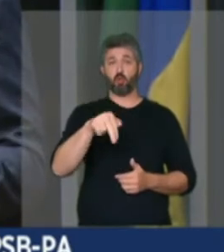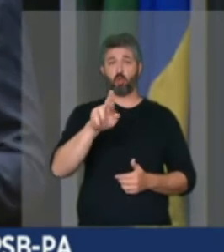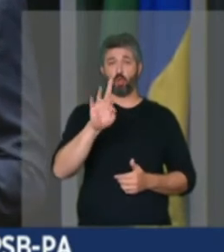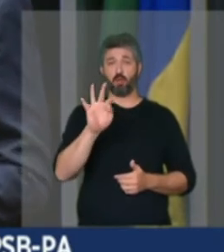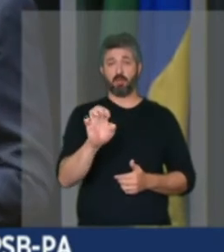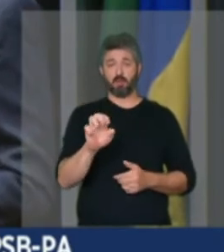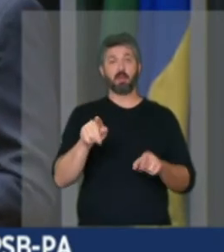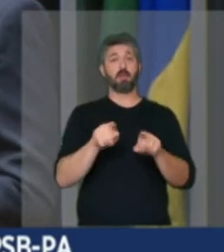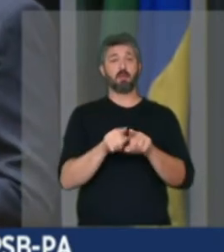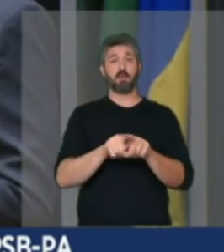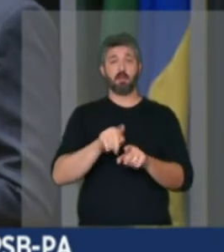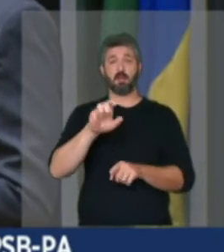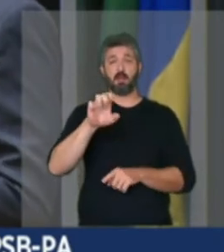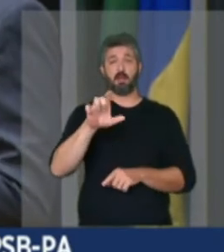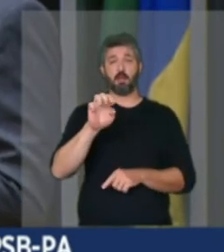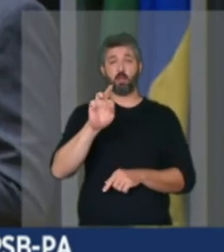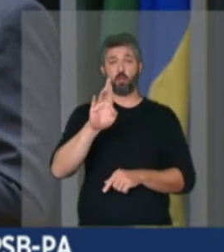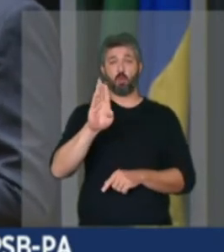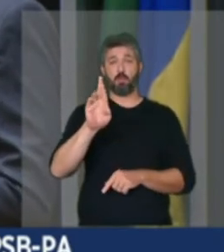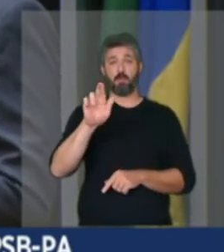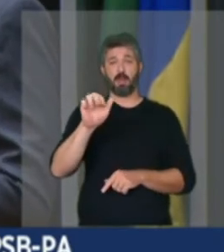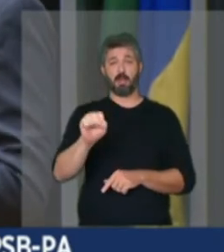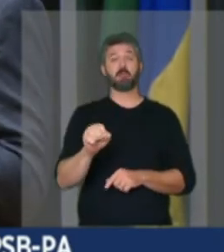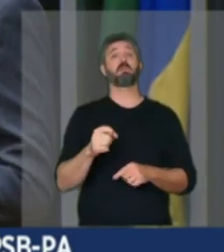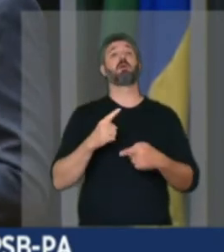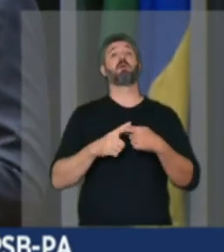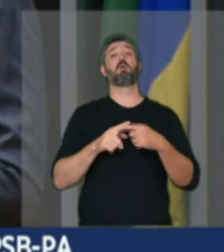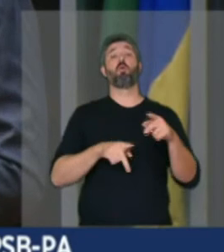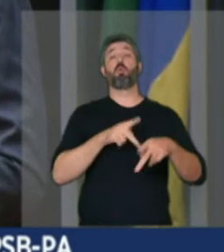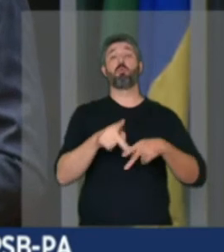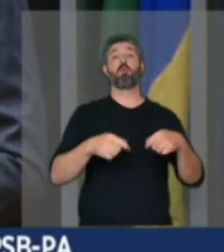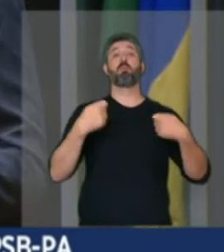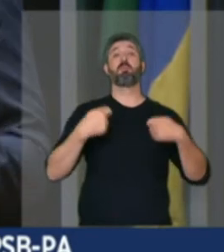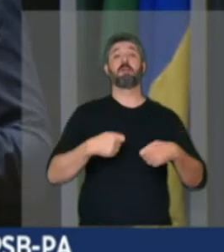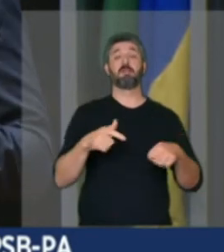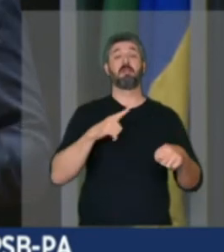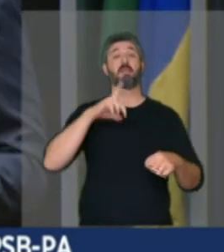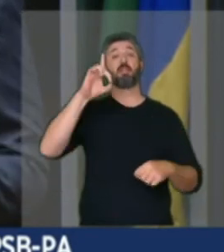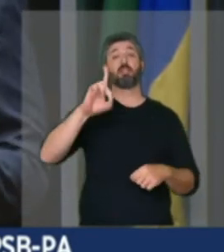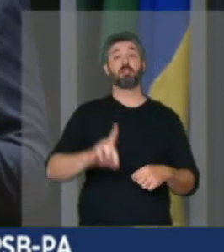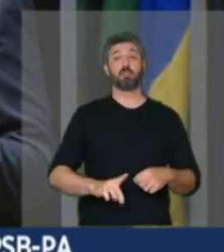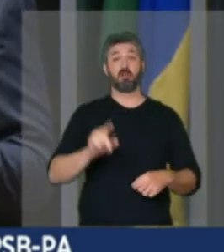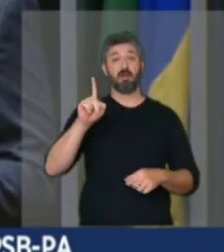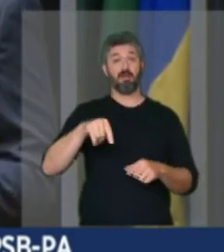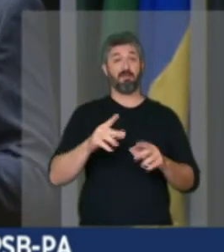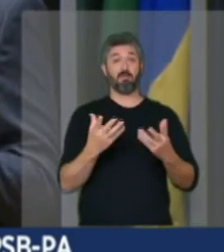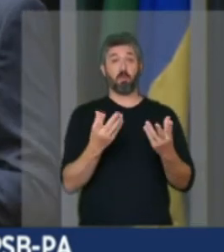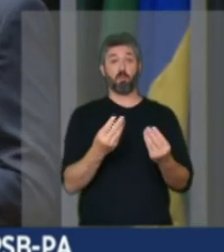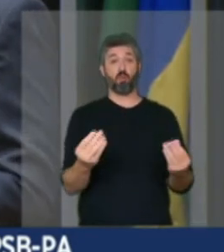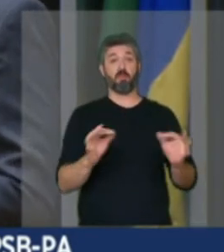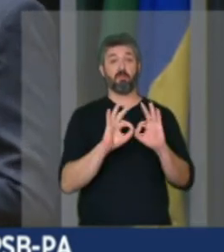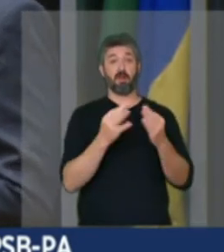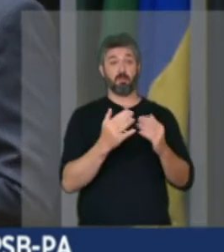DISCUTIR ESSA DEMANDA PORQUE A POPULAÇÃO PRECISA E TEM ESSE DIREITO. SÃO FAMÍLIAS QUE VIVEM ALI HÁ MUITOS ANOS E QUE MERECEM O RESPEITO,